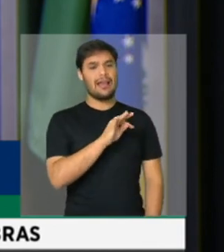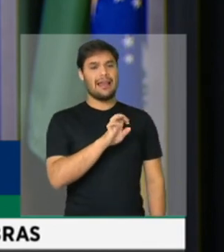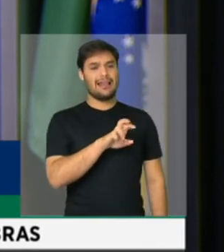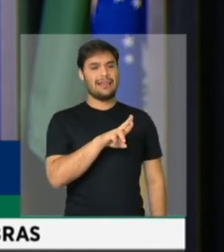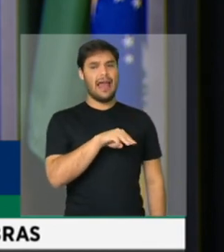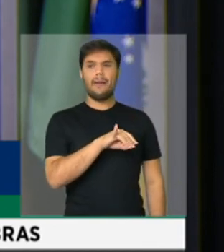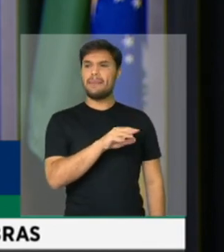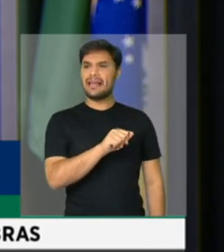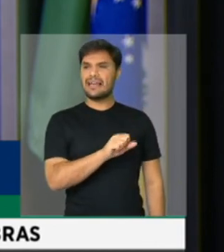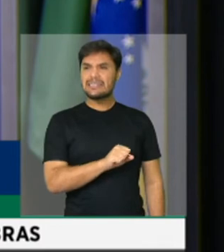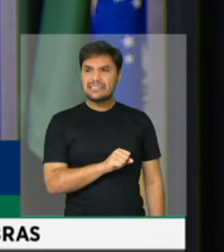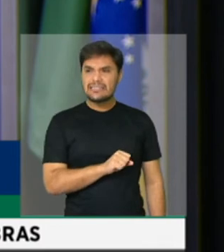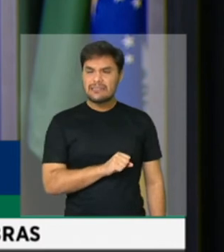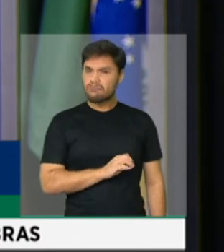RICOS DO MUNDO... DISCUTINDO O